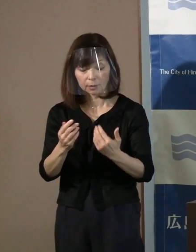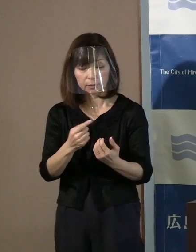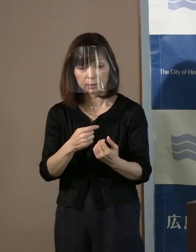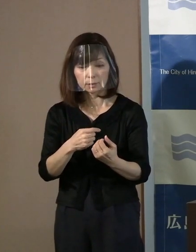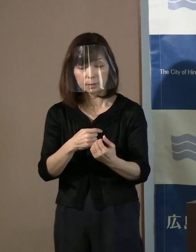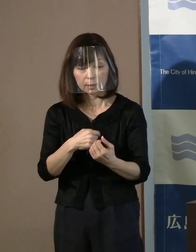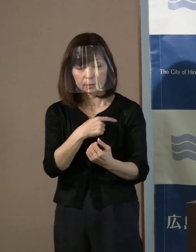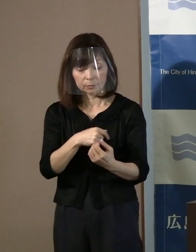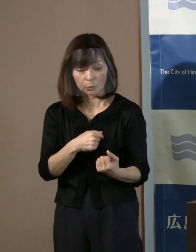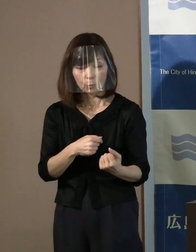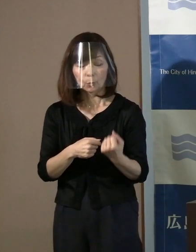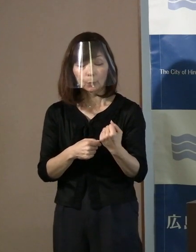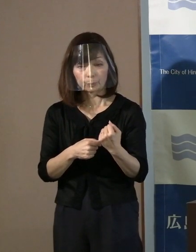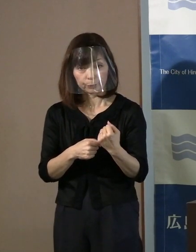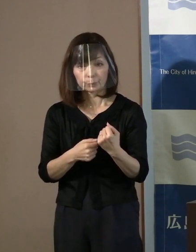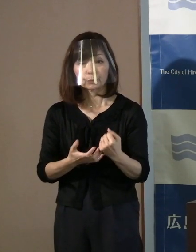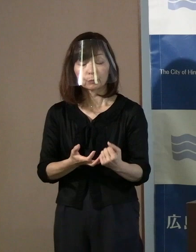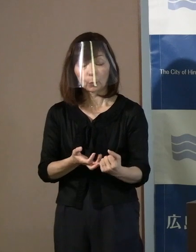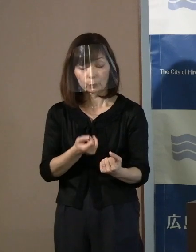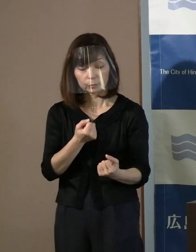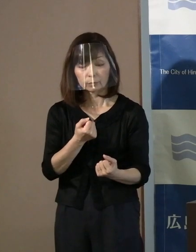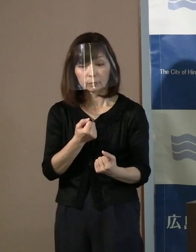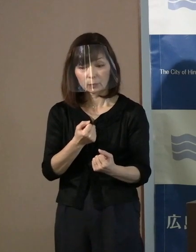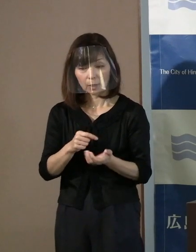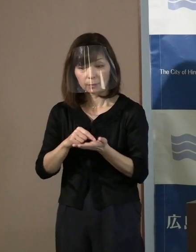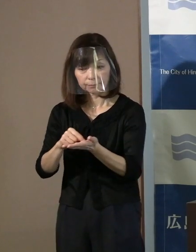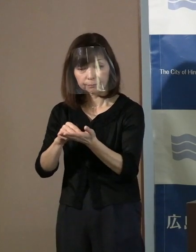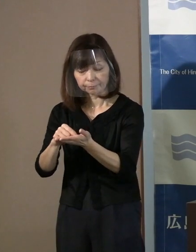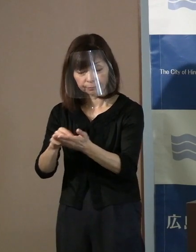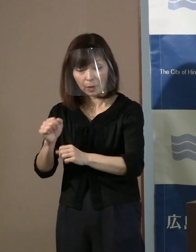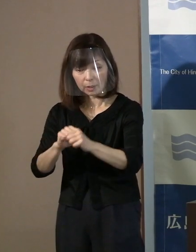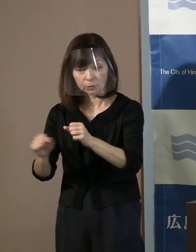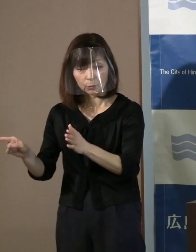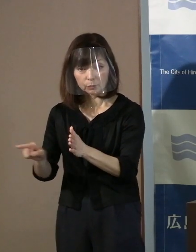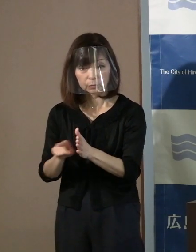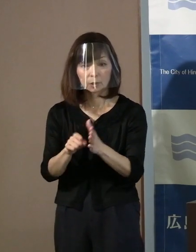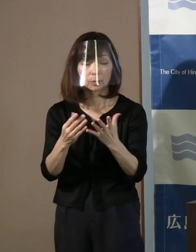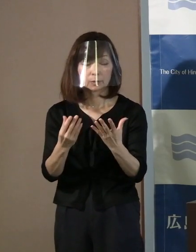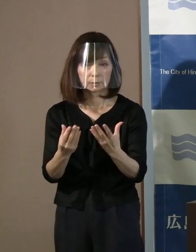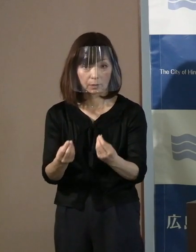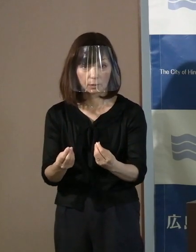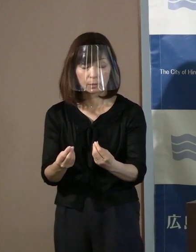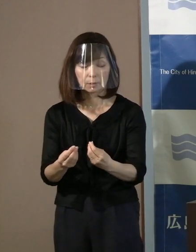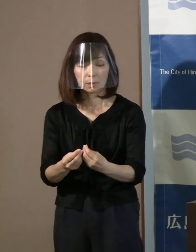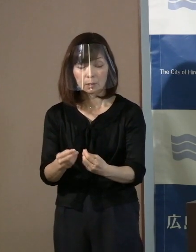そういった中で､ 科学的知見がないと広げられないという